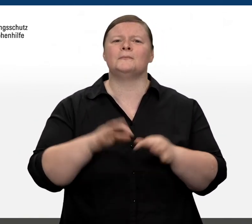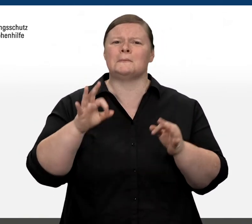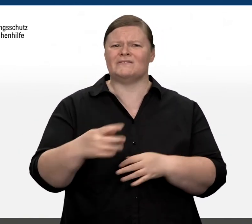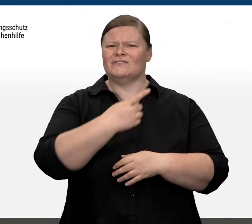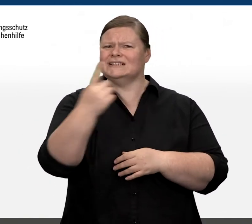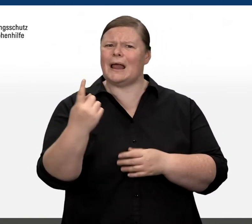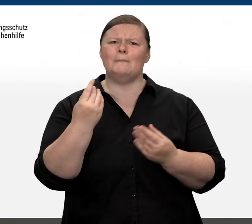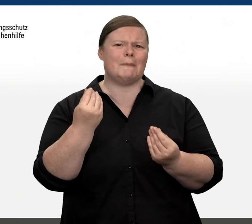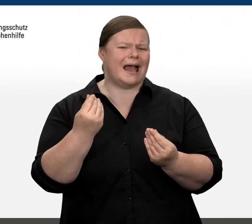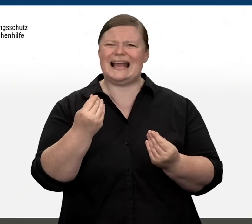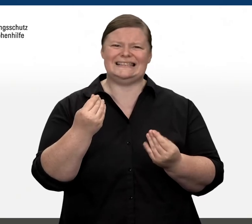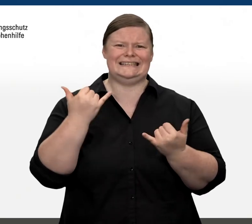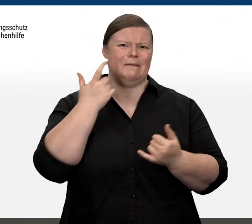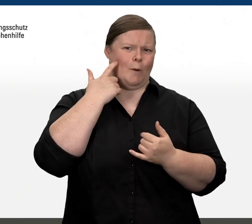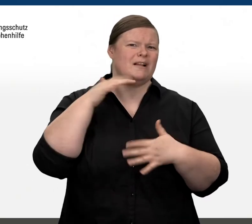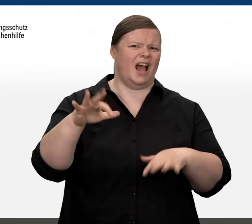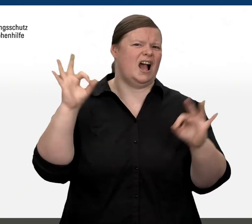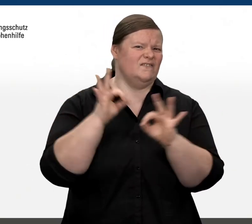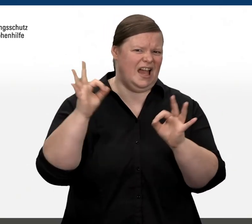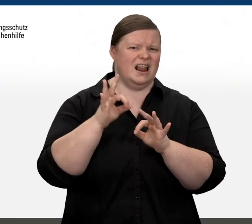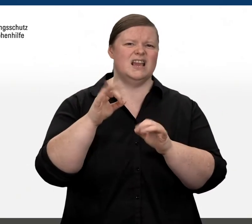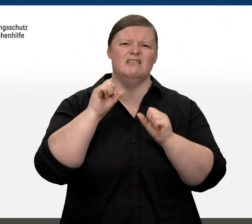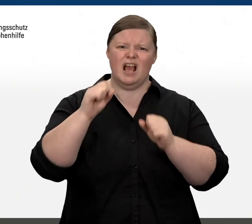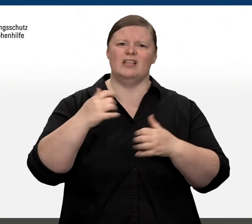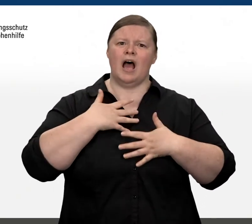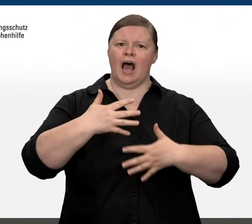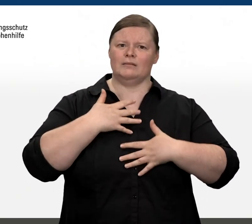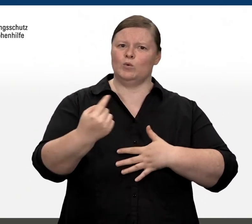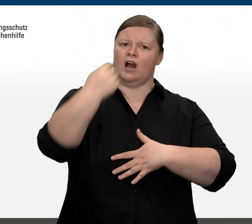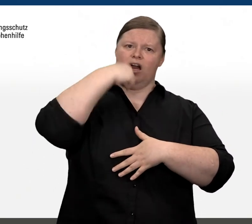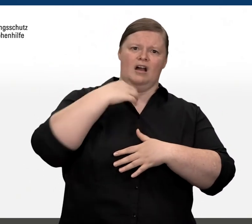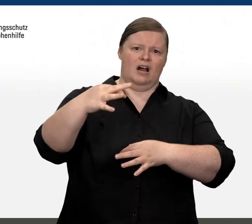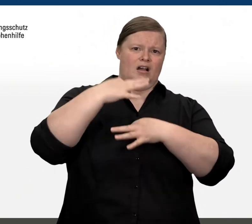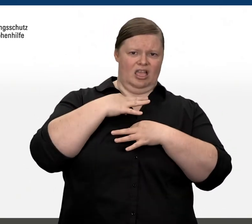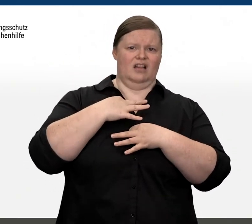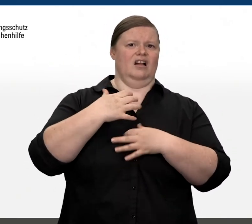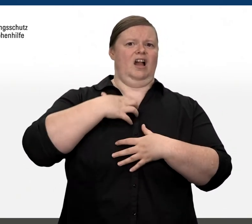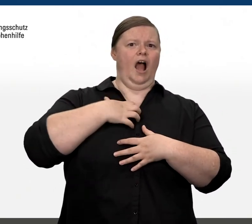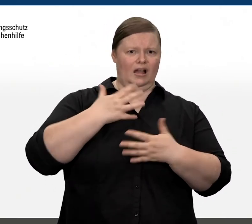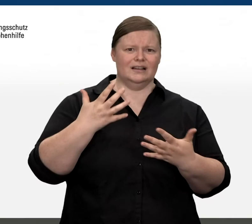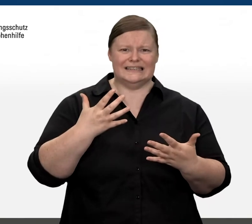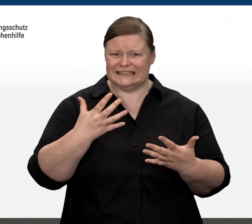Bei Gefahr der Aufnahme über die Atemwege sollte